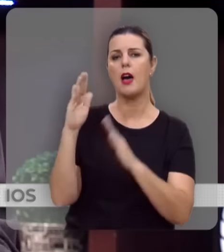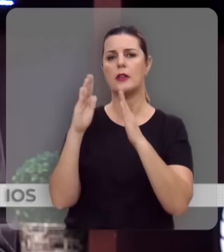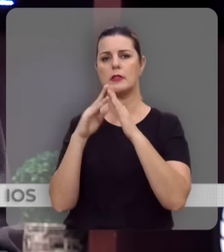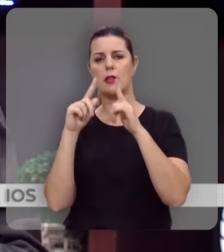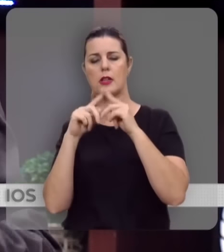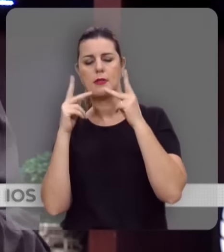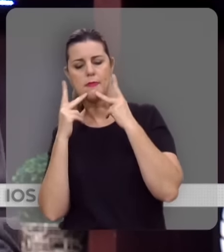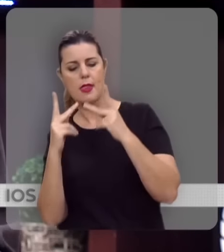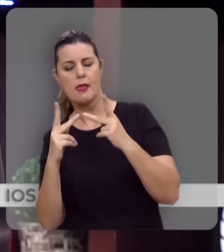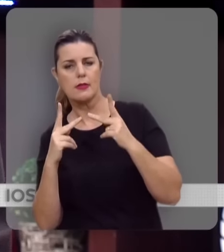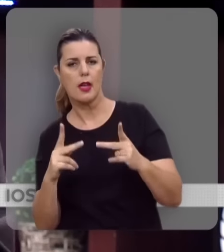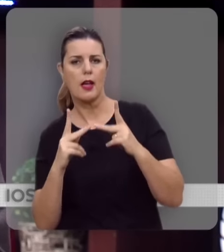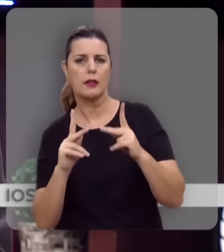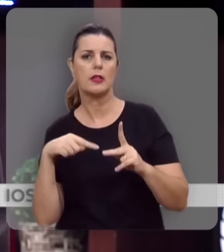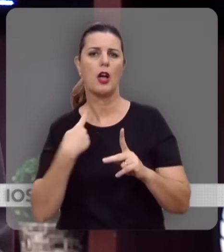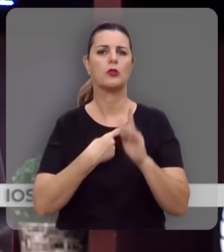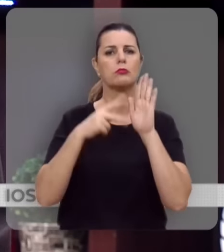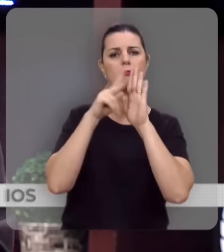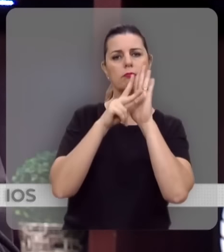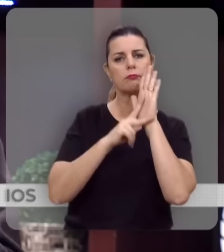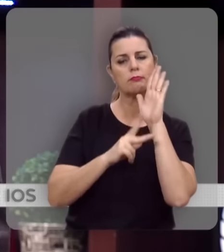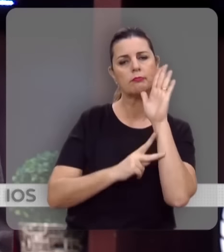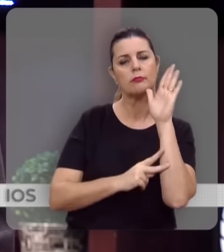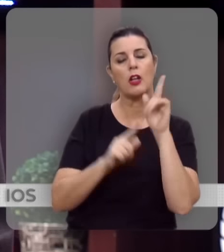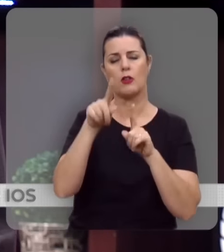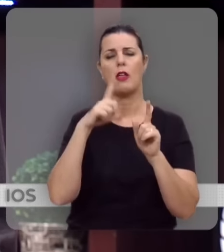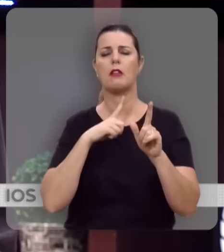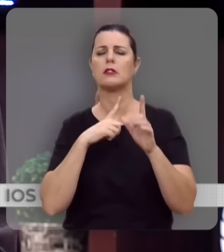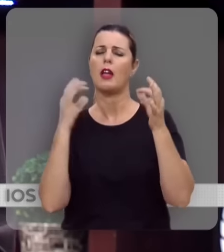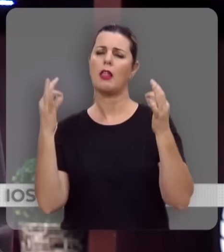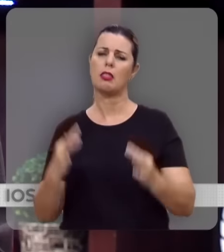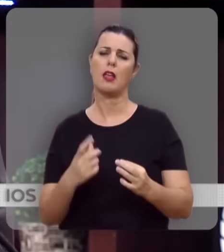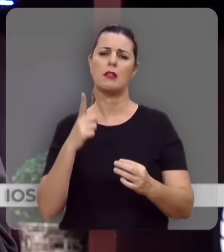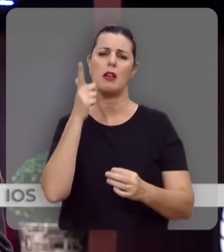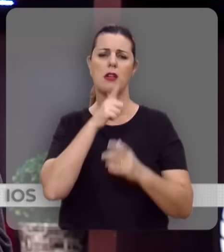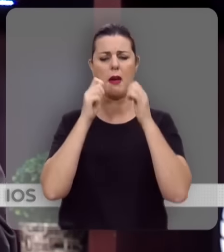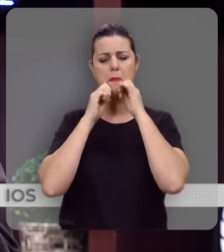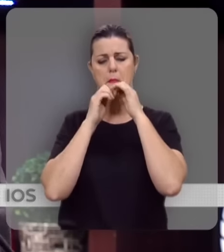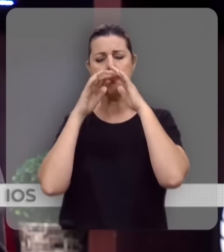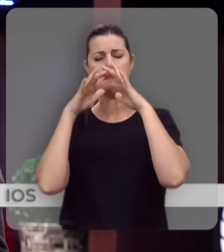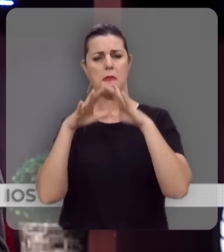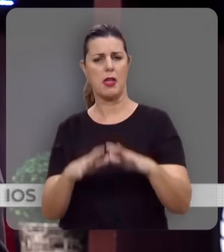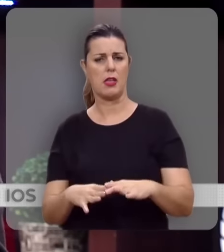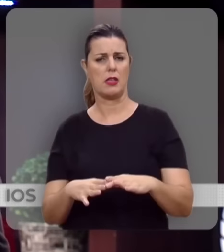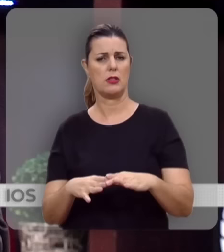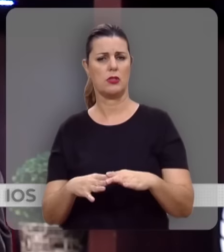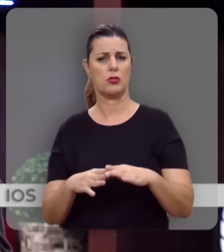das nossas mensagens, das nossas programações, e eu tenho certeza você será grandemente abençoado